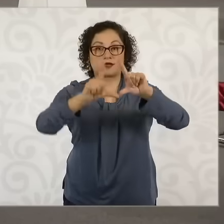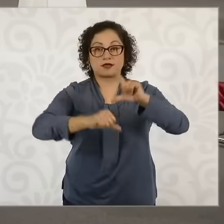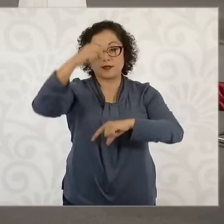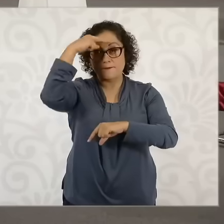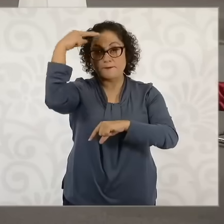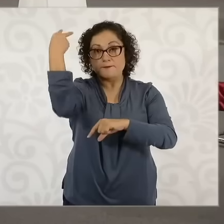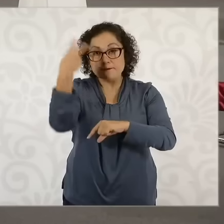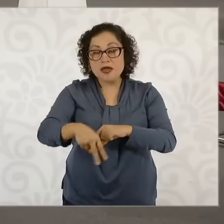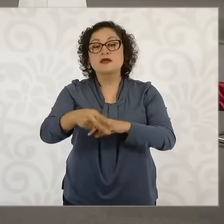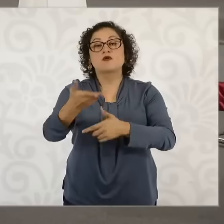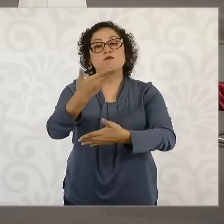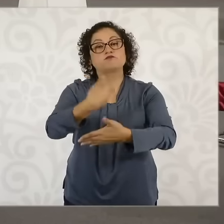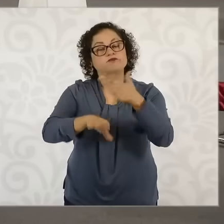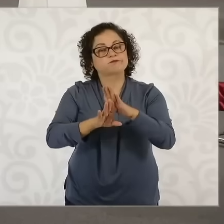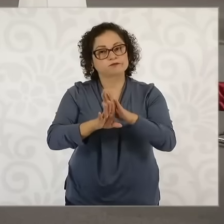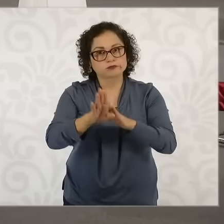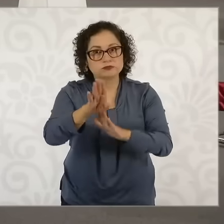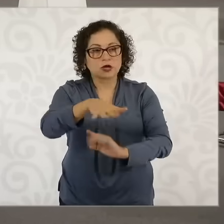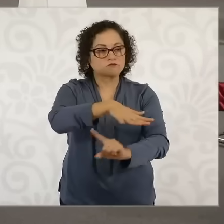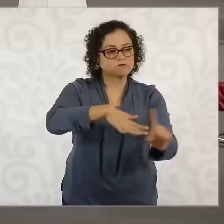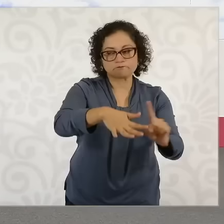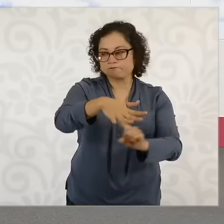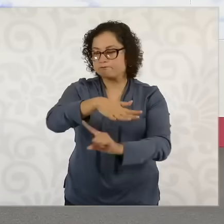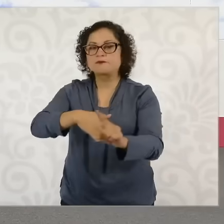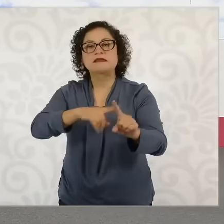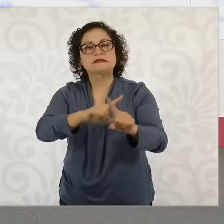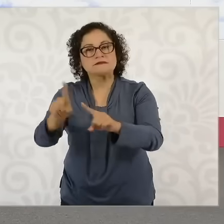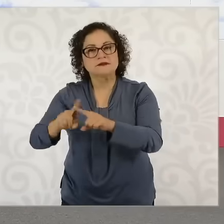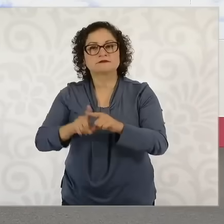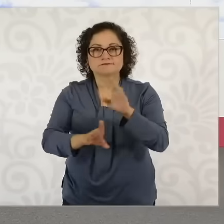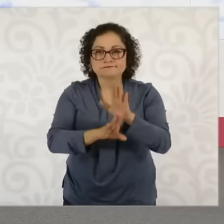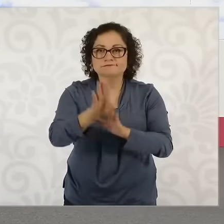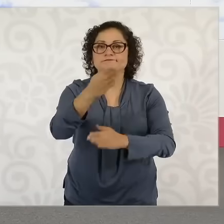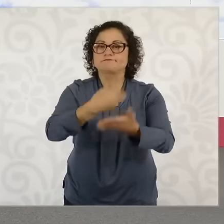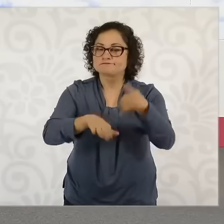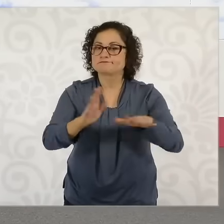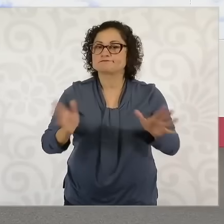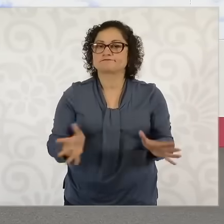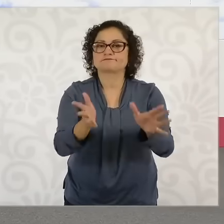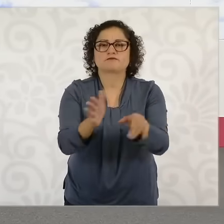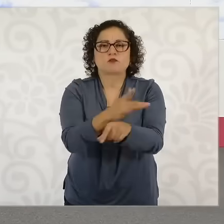al desarrollo económico. ¿Por qué? porque mexicana estará ofreciendo una gran variedad para generar